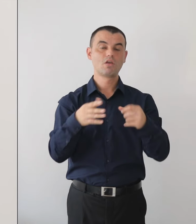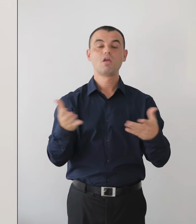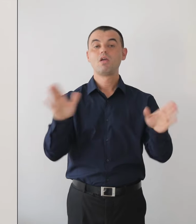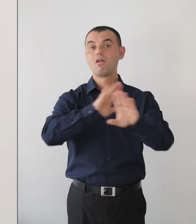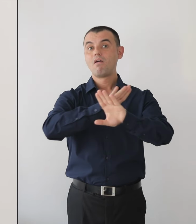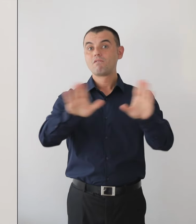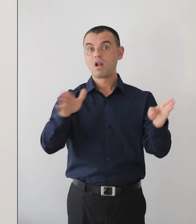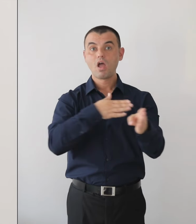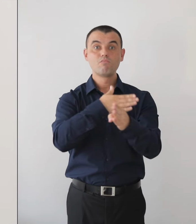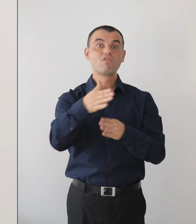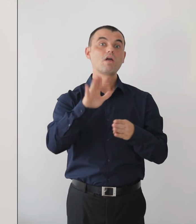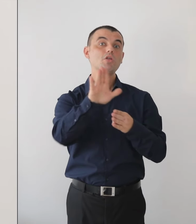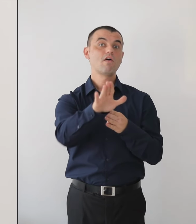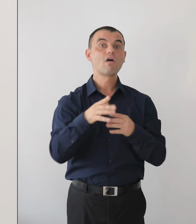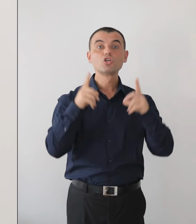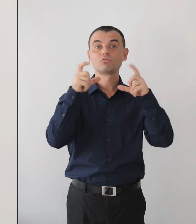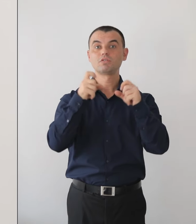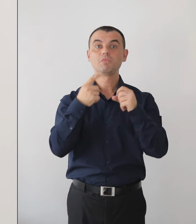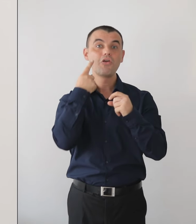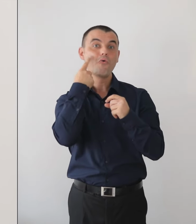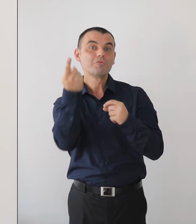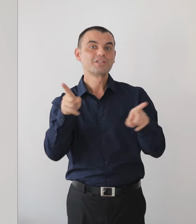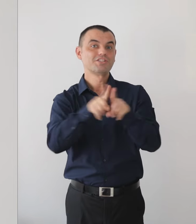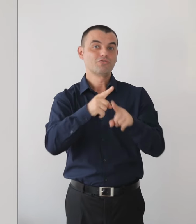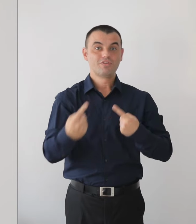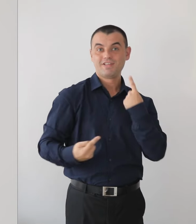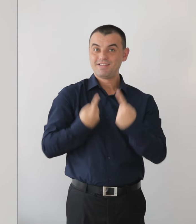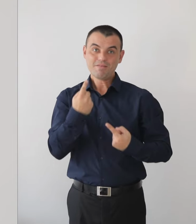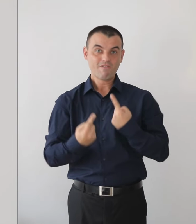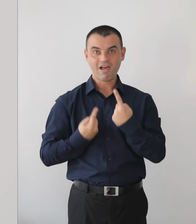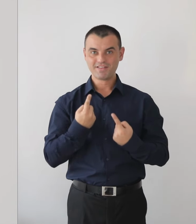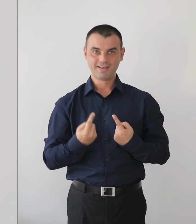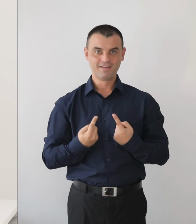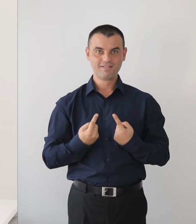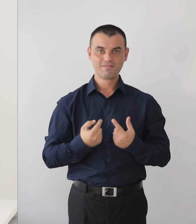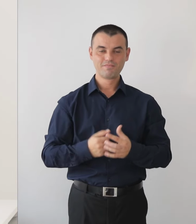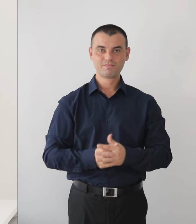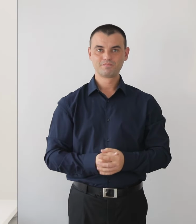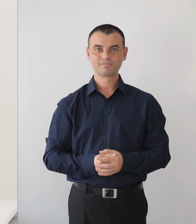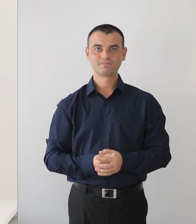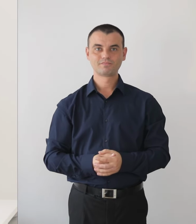И накрая, докато правите фотосесия, опитайте също да се забавлявате и да се наслаждавате на работата :)